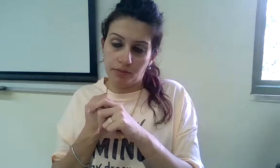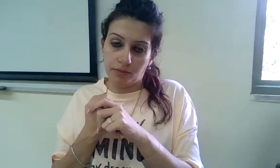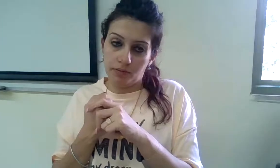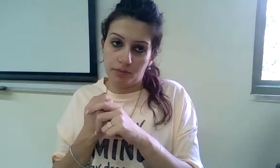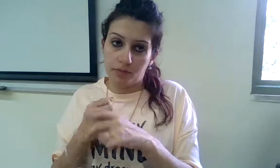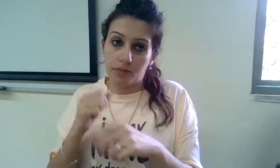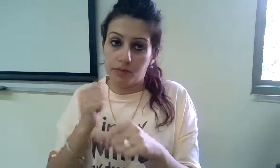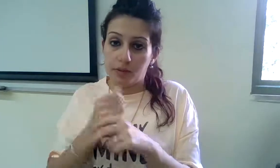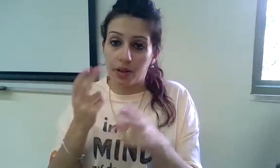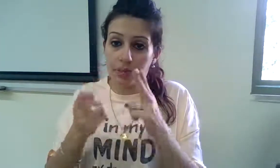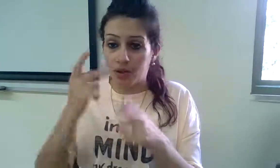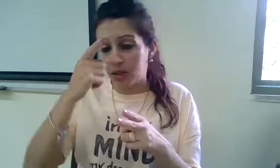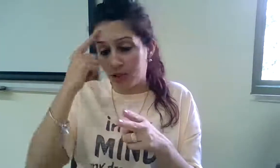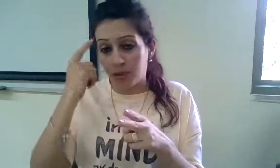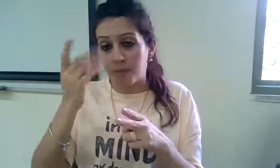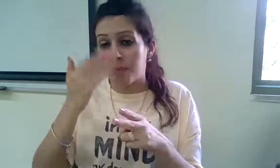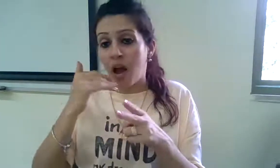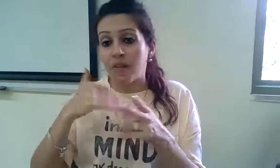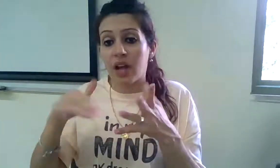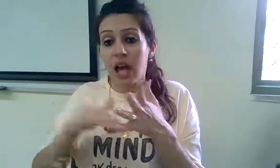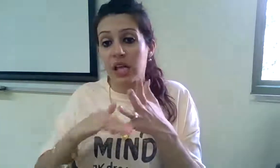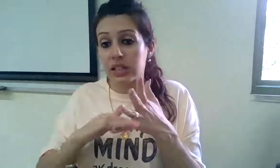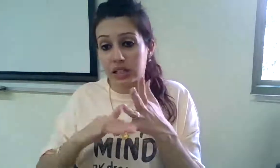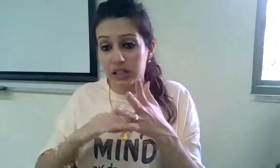معرفتك وممارساتك المهنية إلا اذا كان لديك